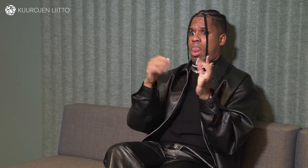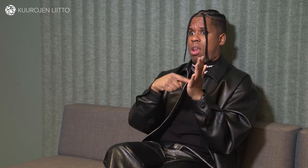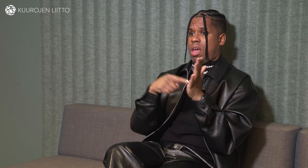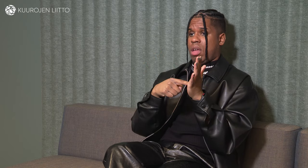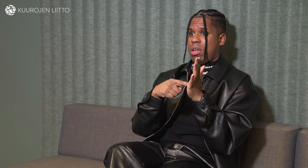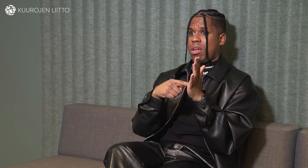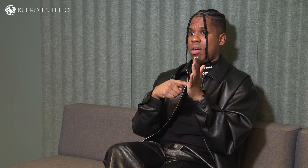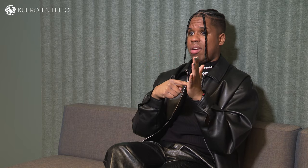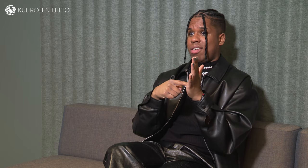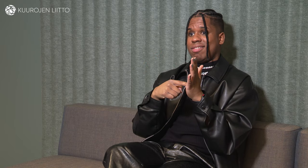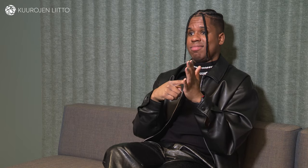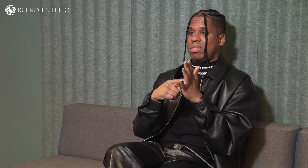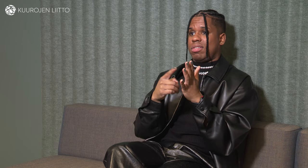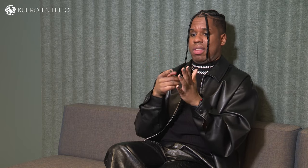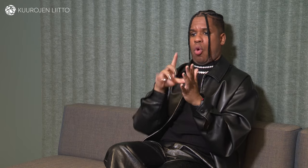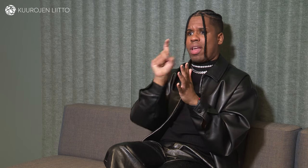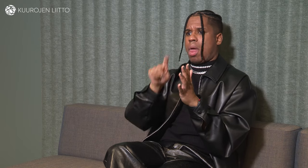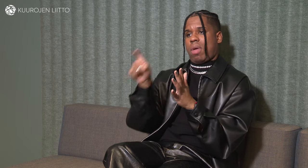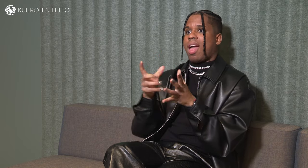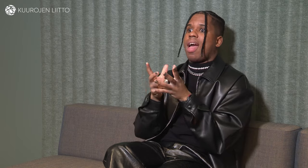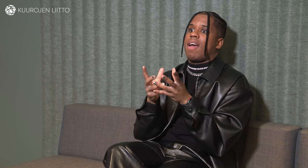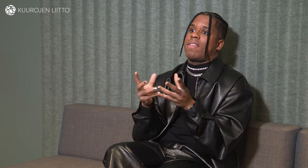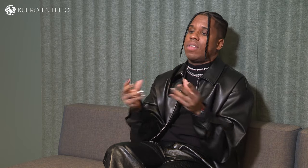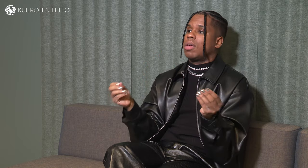tulisi puuttua ja saada niihin liittyvät ongelmat katoamaan.